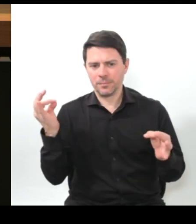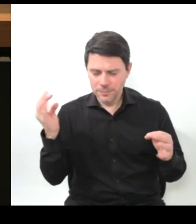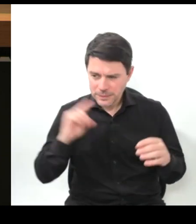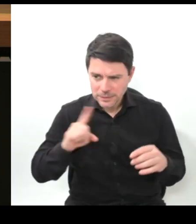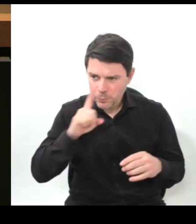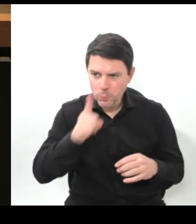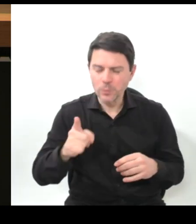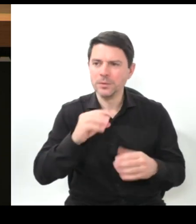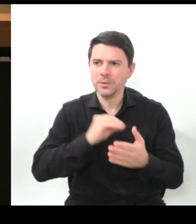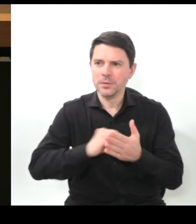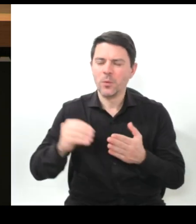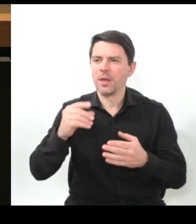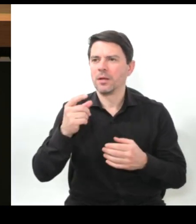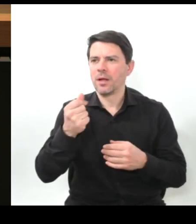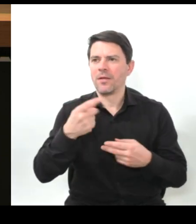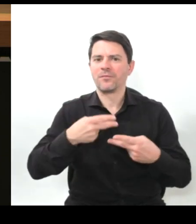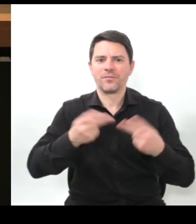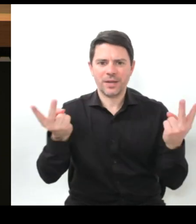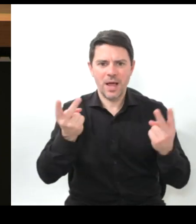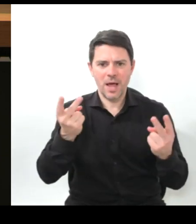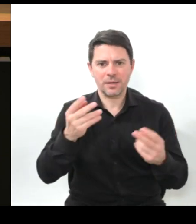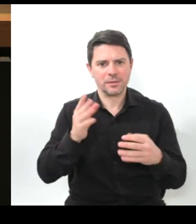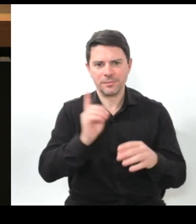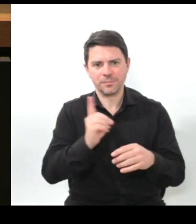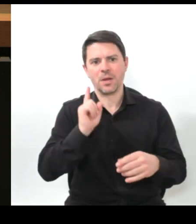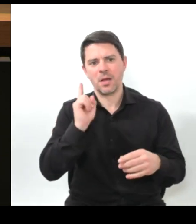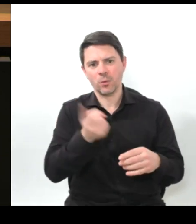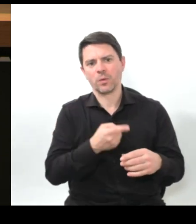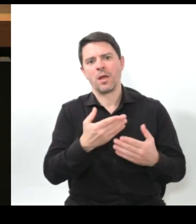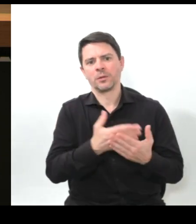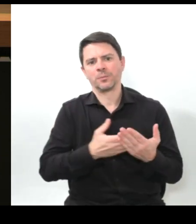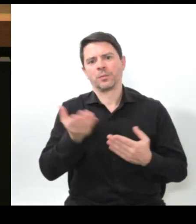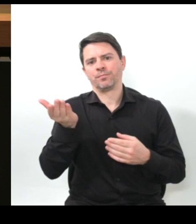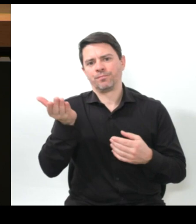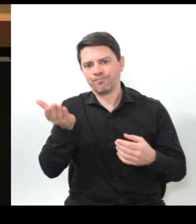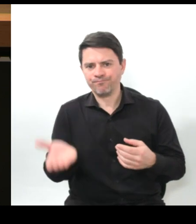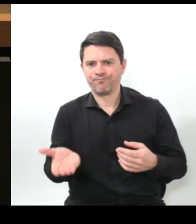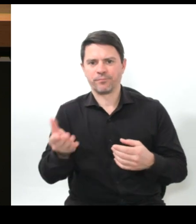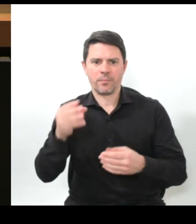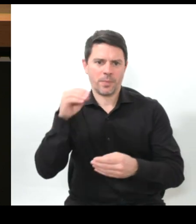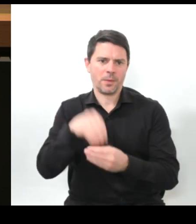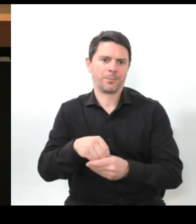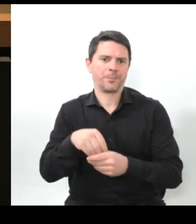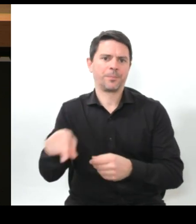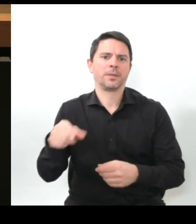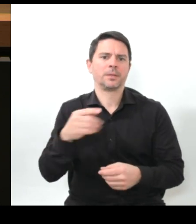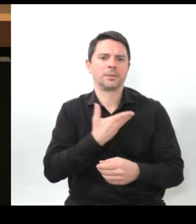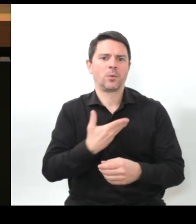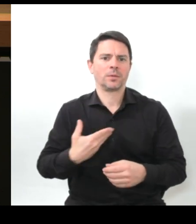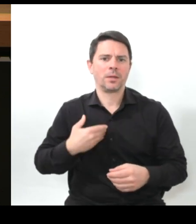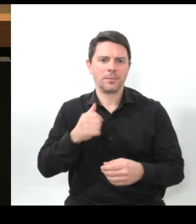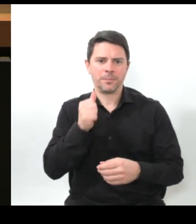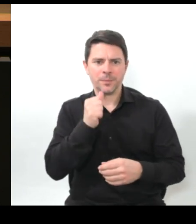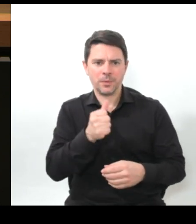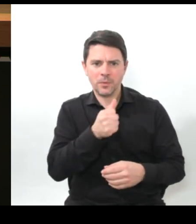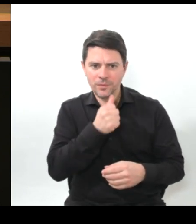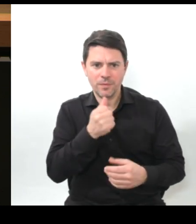die Mitarbeitenden gefunden werden. Dauerhaft. Es ist also noch einiges zu tun. Wir wollen und werden das in dieser